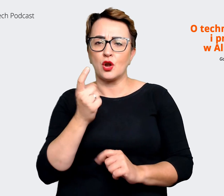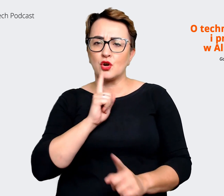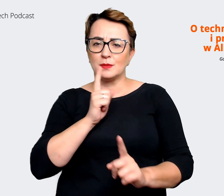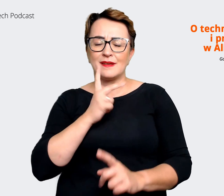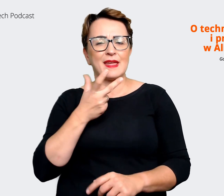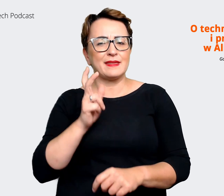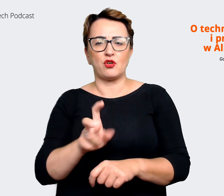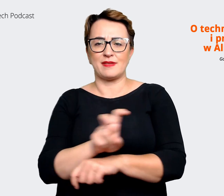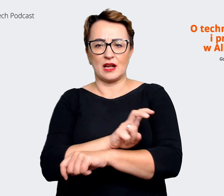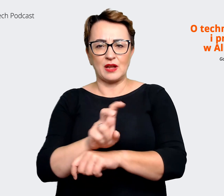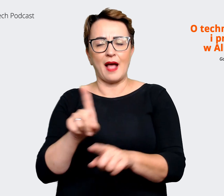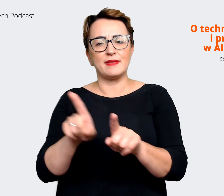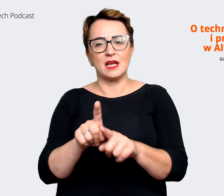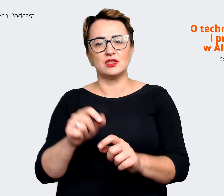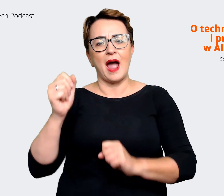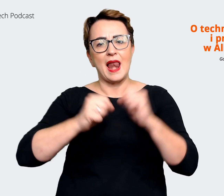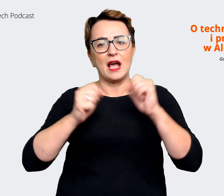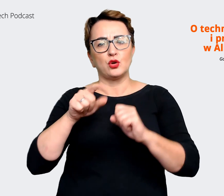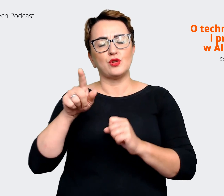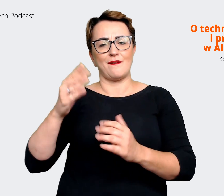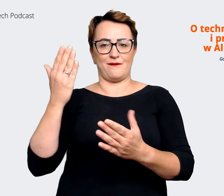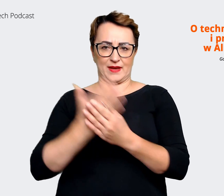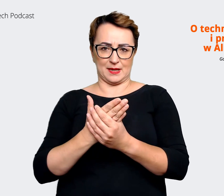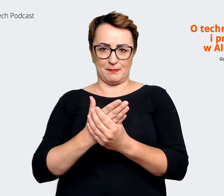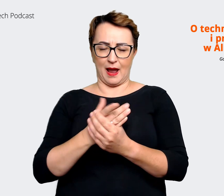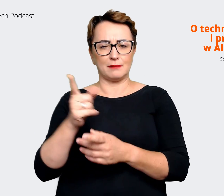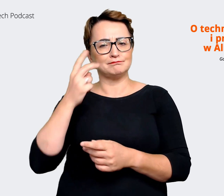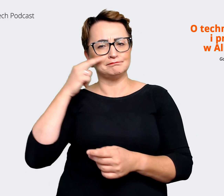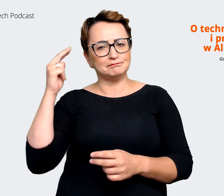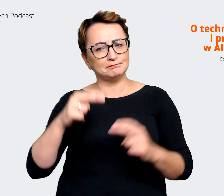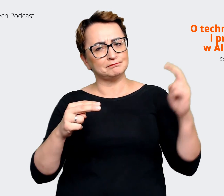technologii, ale też o Allegro jako firmie. Co z Waszej perspektywy, może Mariusz zaczynając